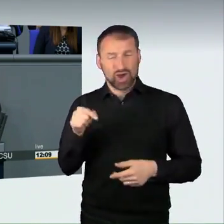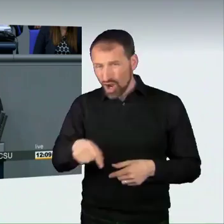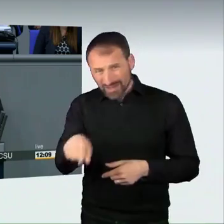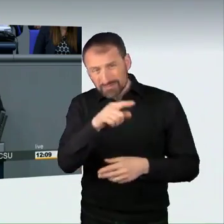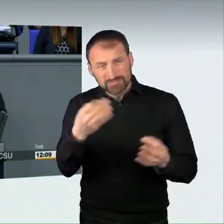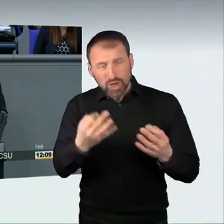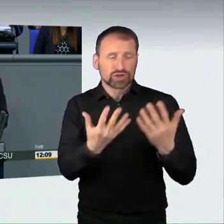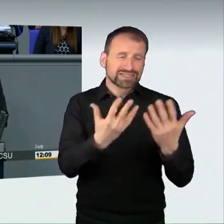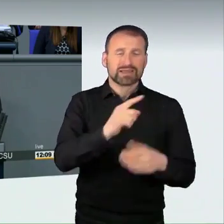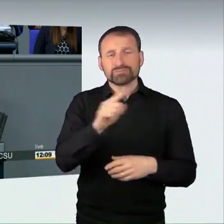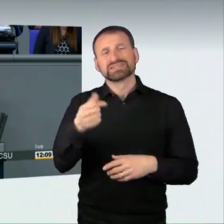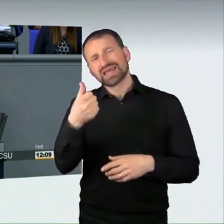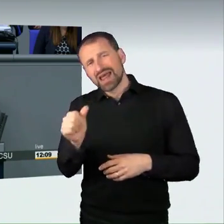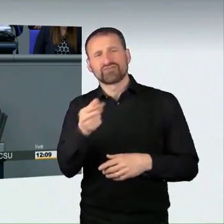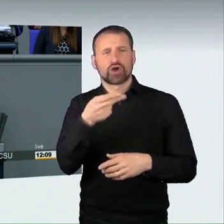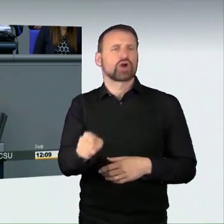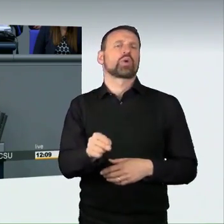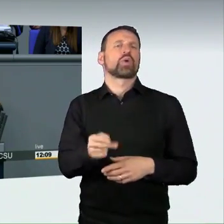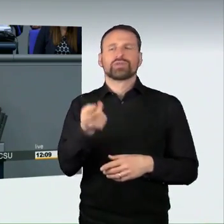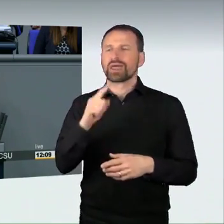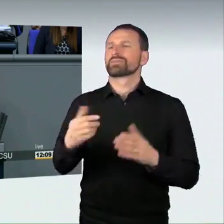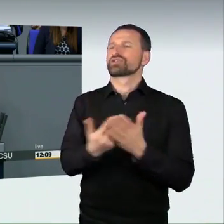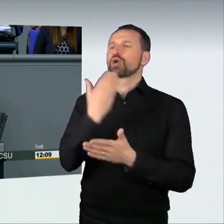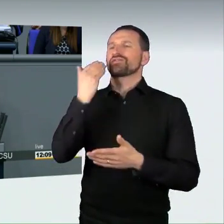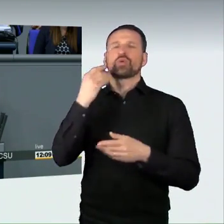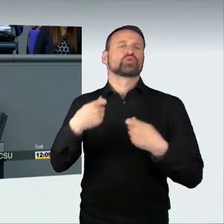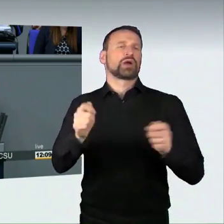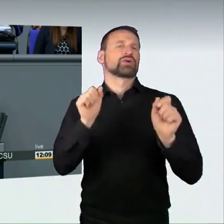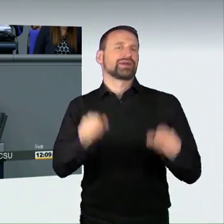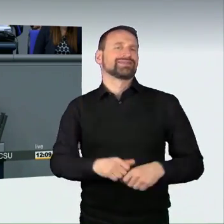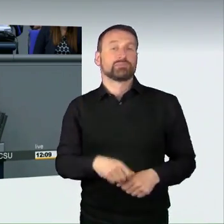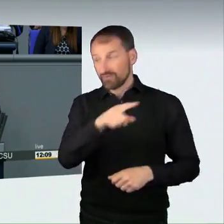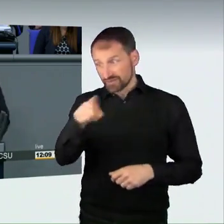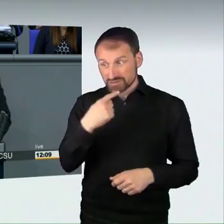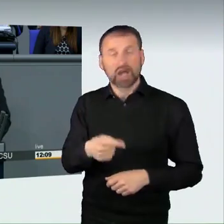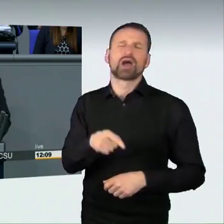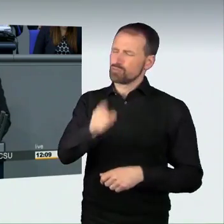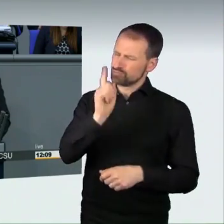pro Quadratmeter an Miete einplanen, um neu bauen zu können. Würde die Mietpreisbremse da auch gelten, hieße das: